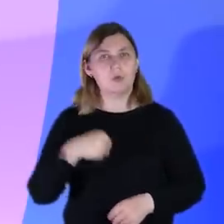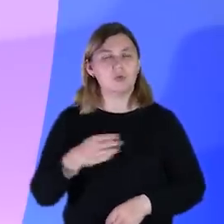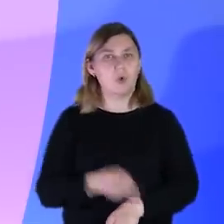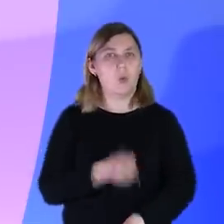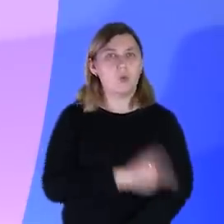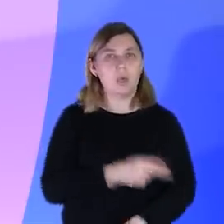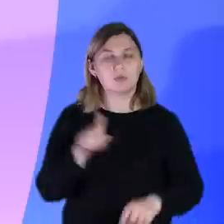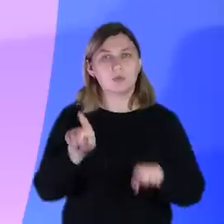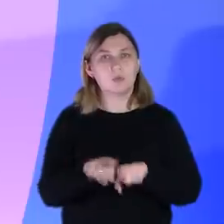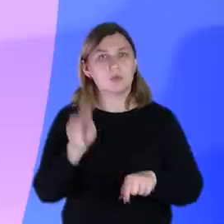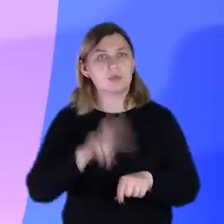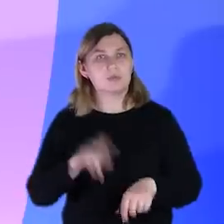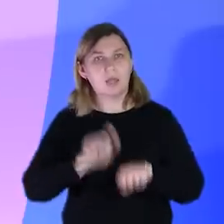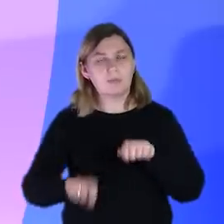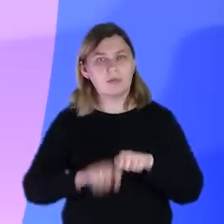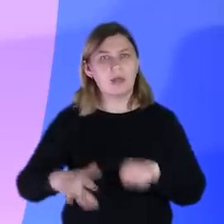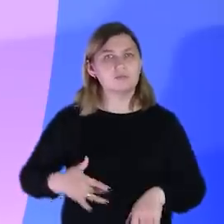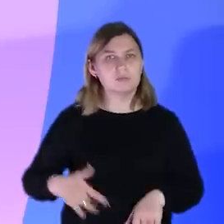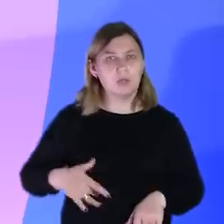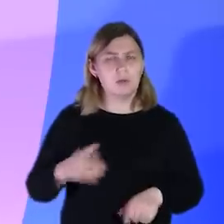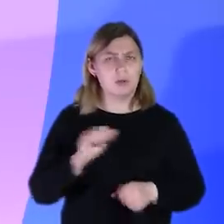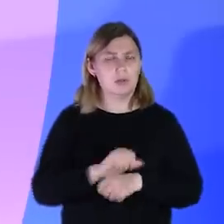który bada szlachectwo na pograniczu i próbuje przywrócić tym